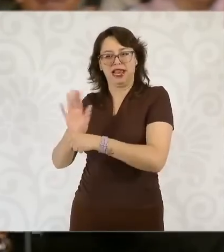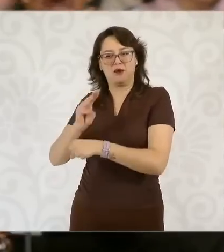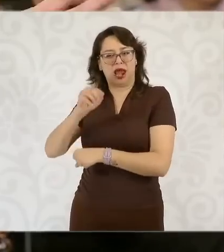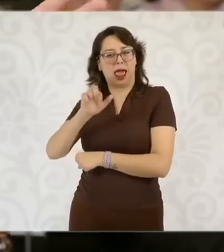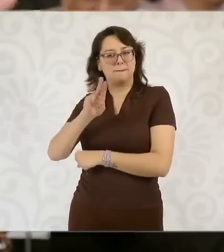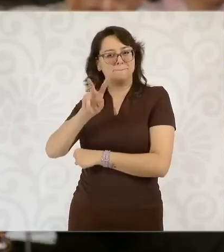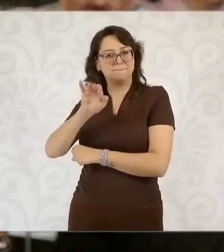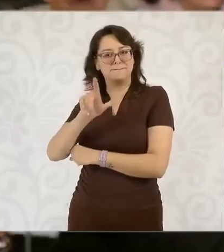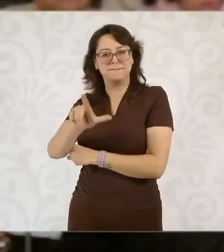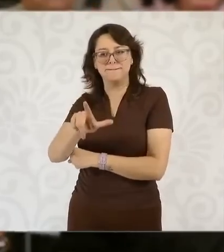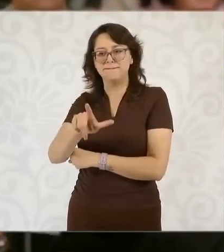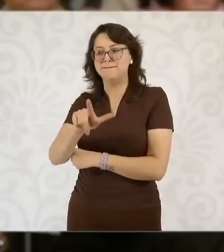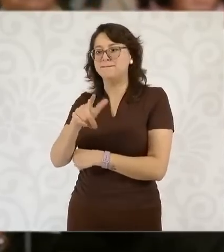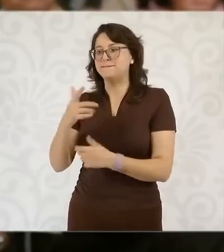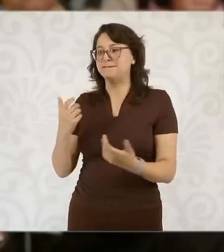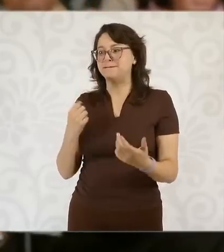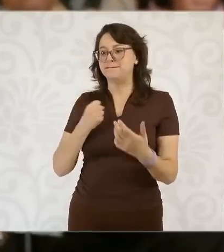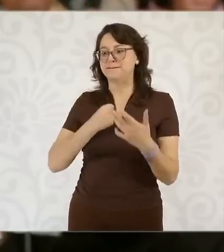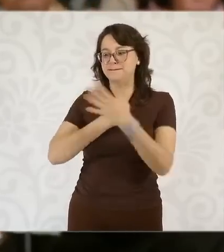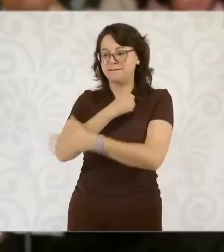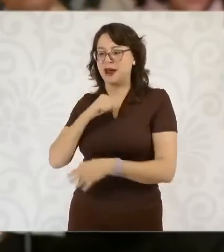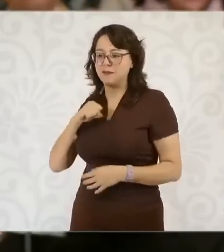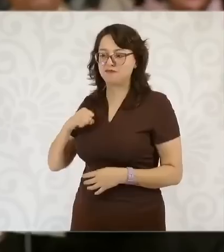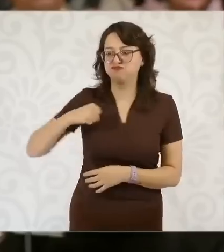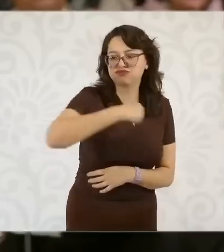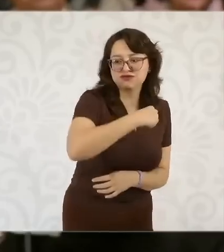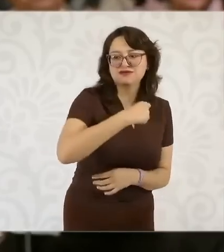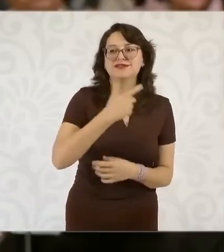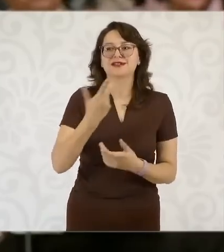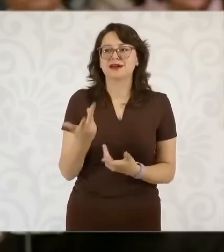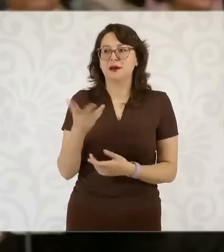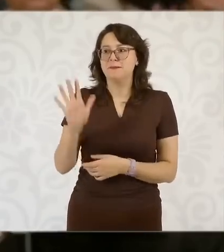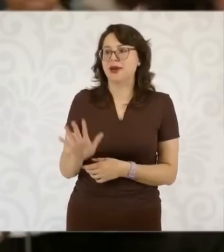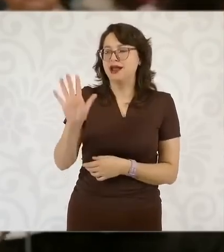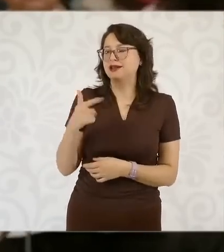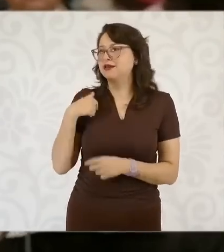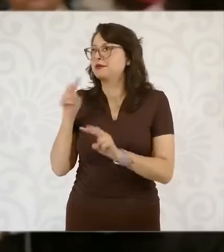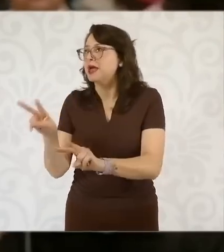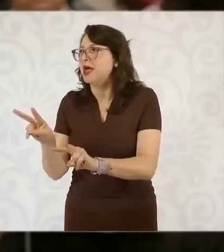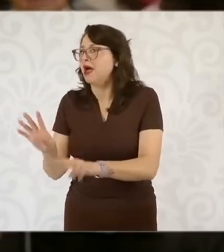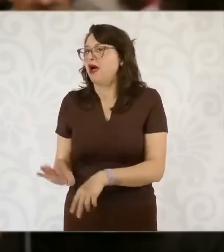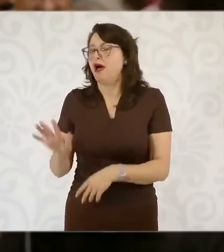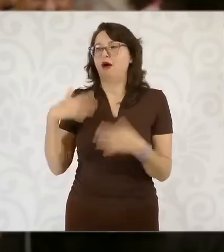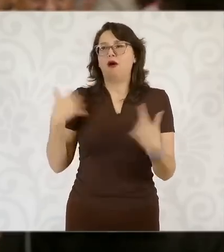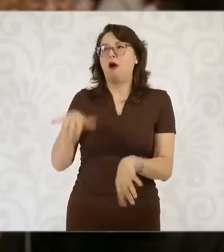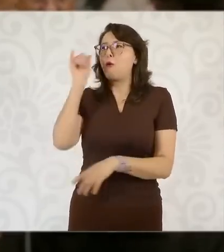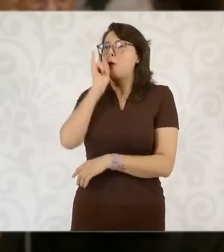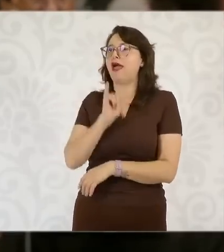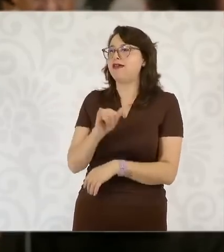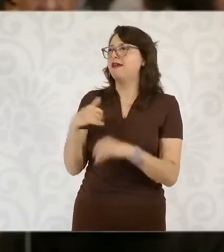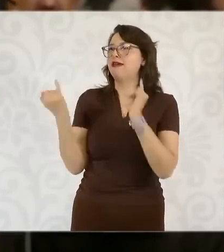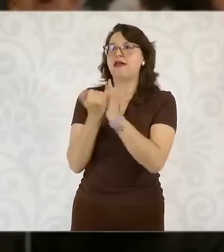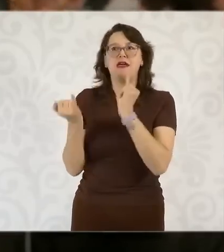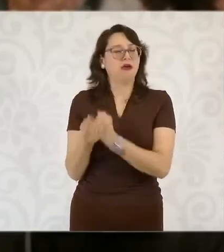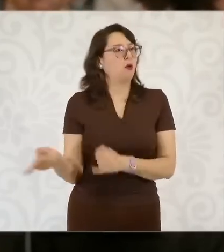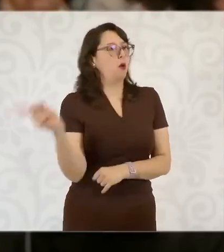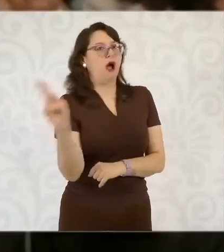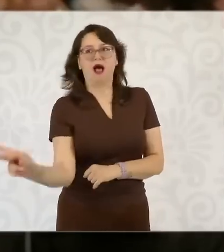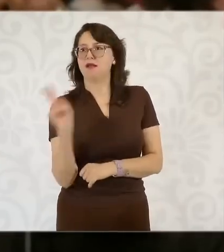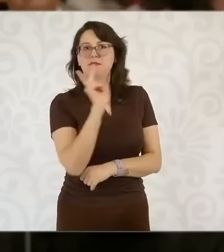y dije gy qué qué cosa tan tan qué comparación tan fuerte y diría presidenta Cómo evitar desconectar